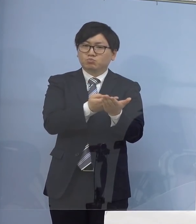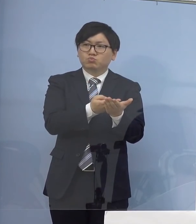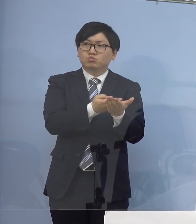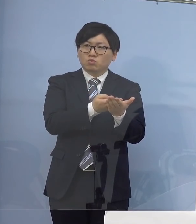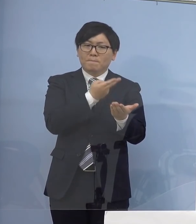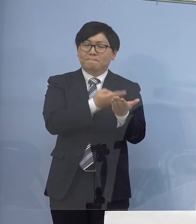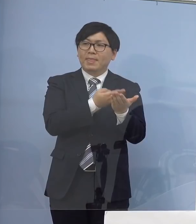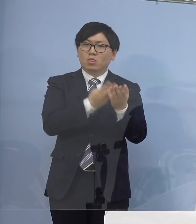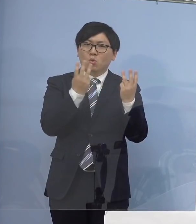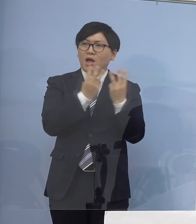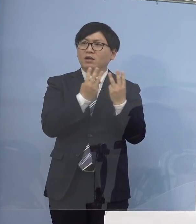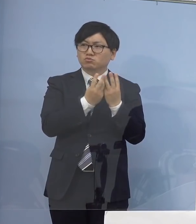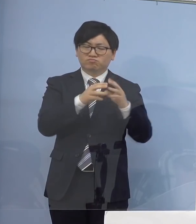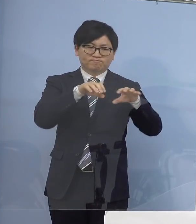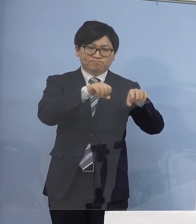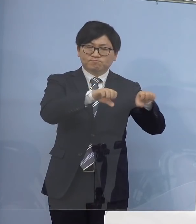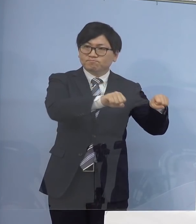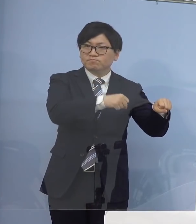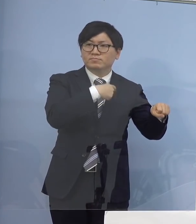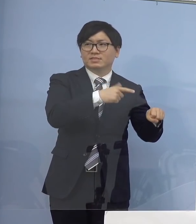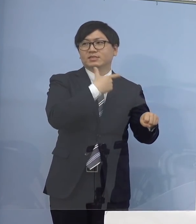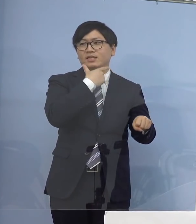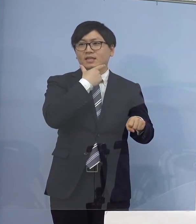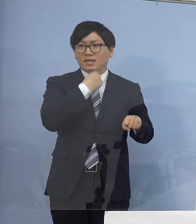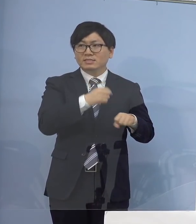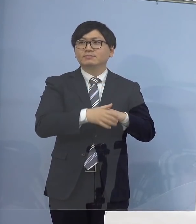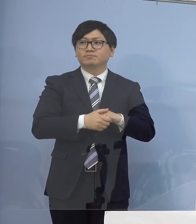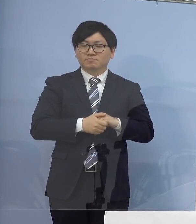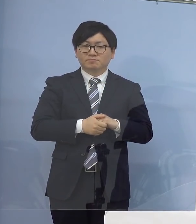病床の確保も昨日から申し上げているように